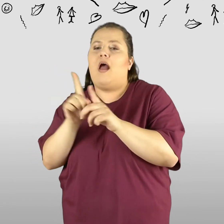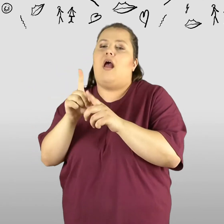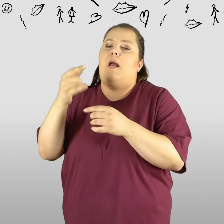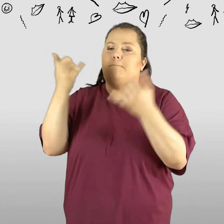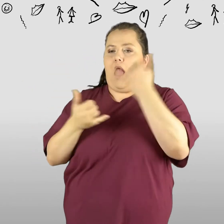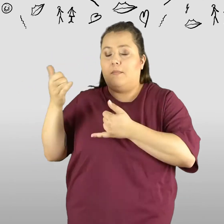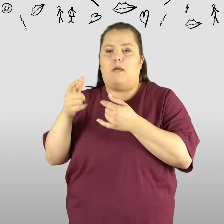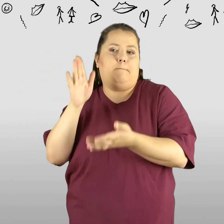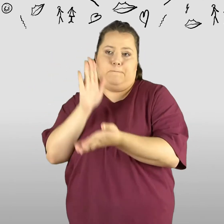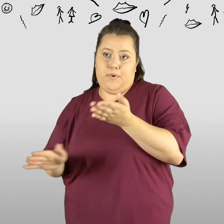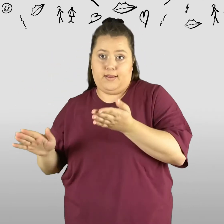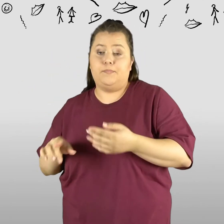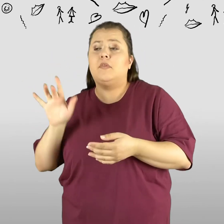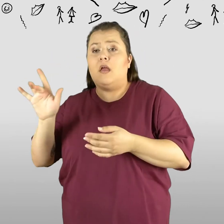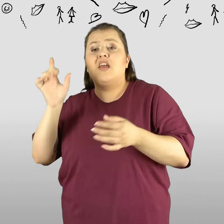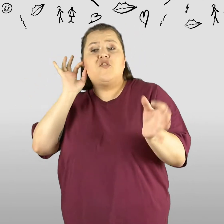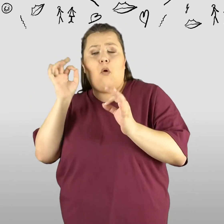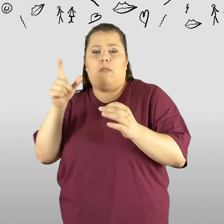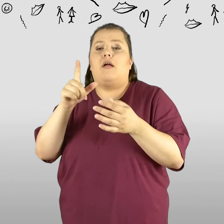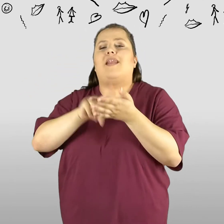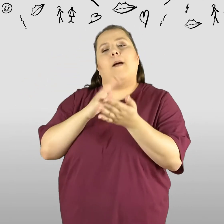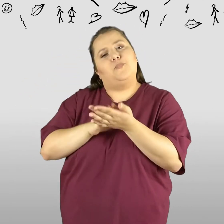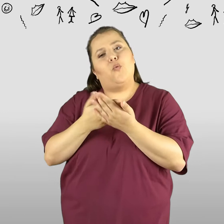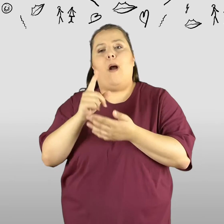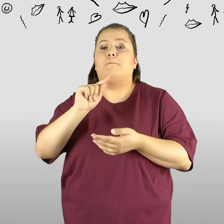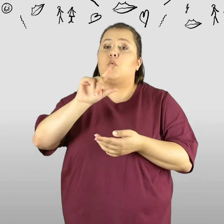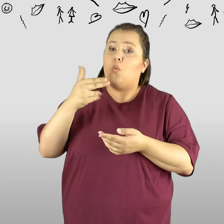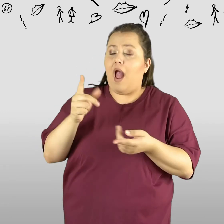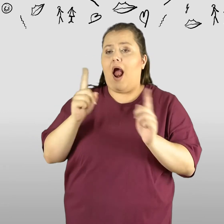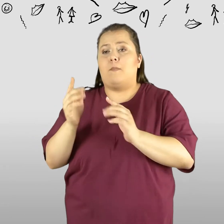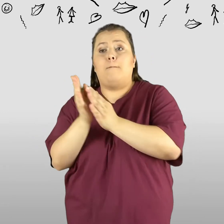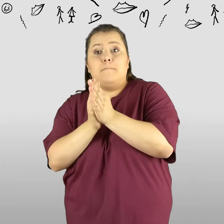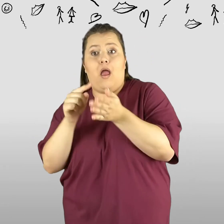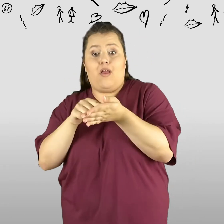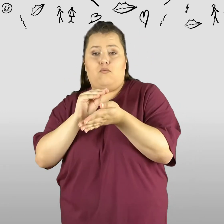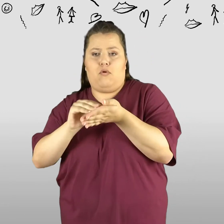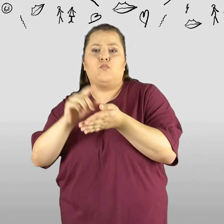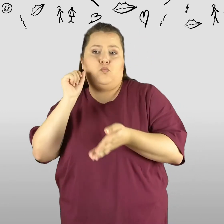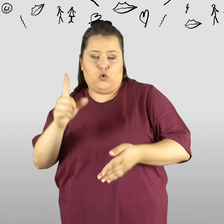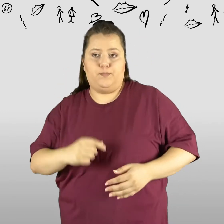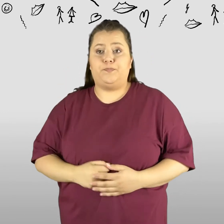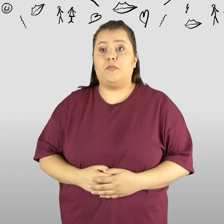te informacje są na opakowaniach produktu.